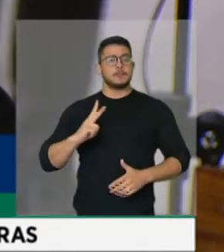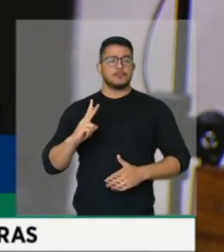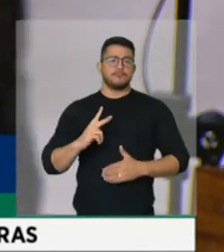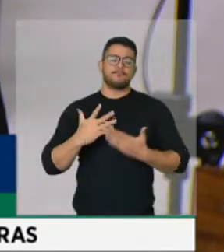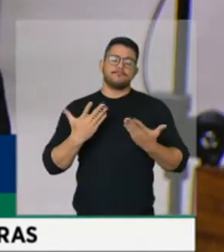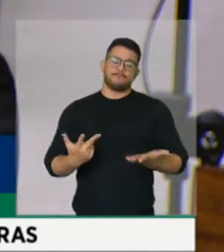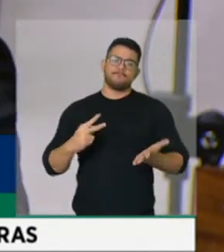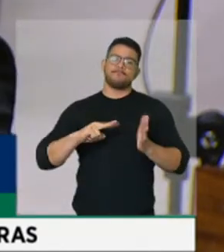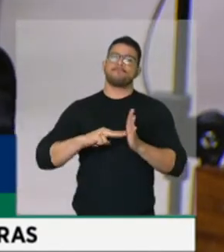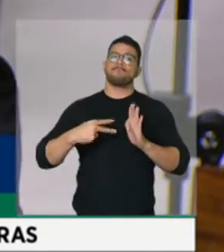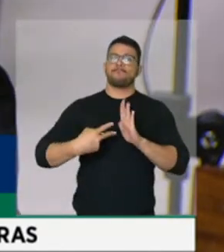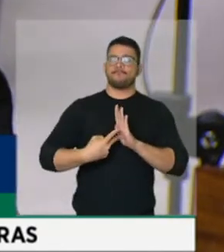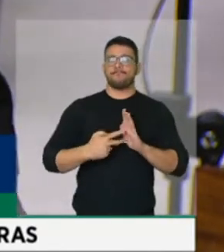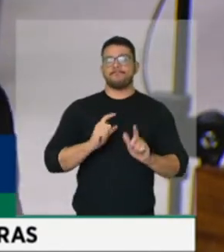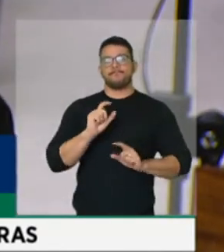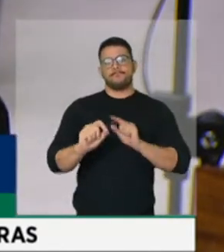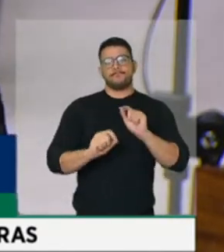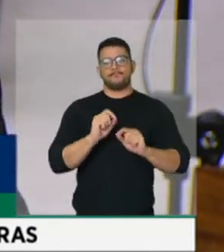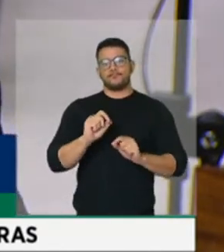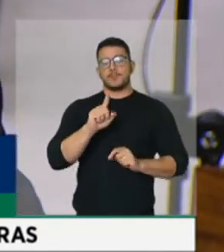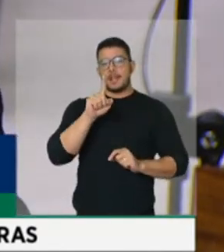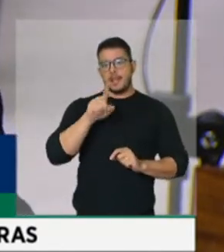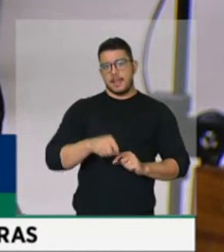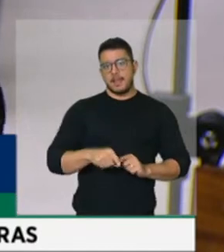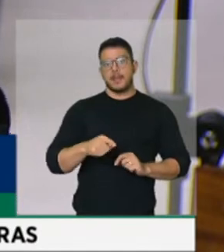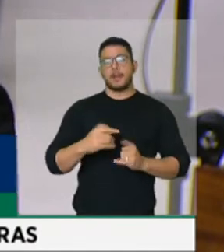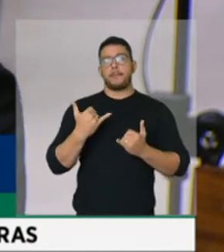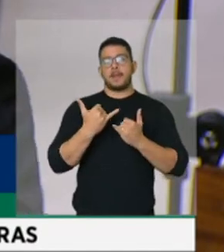OBSTRUÇÃO. E QUERO DESTACAR... QUE OS DEPUTADOS E DEPUTADAS... QUE VOTAREM A